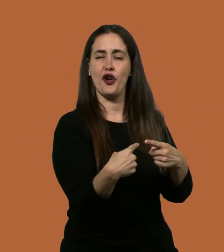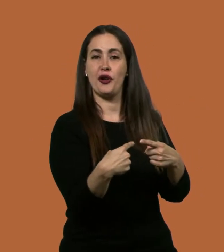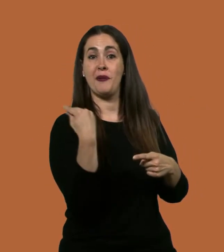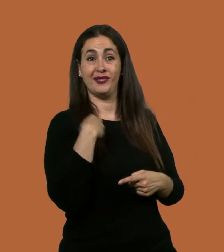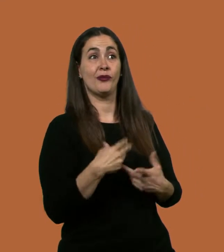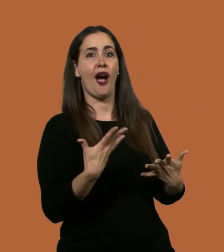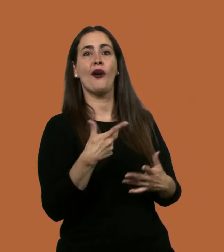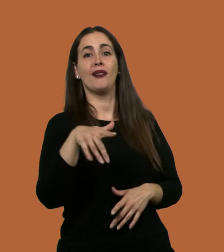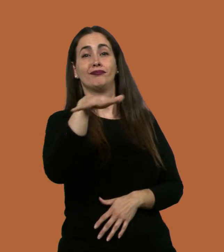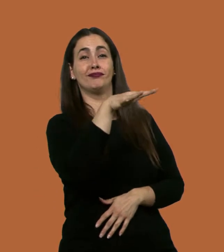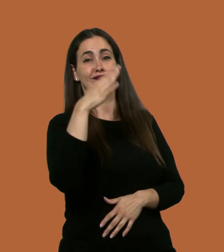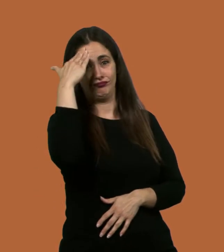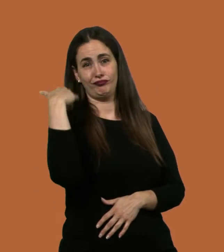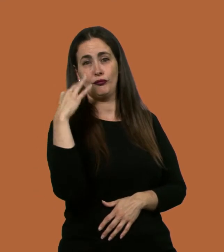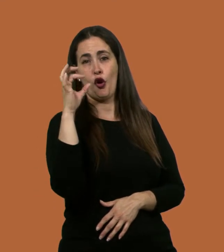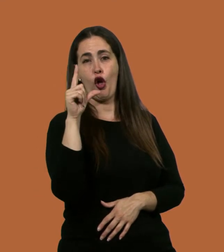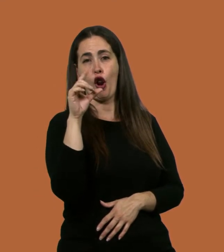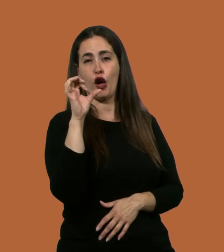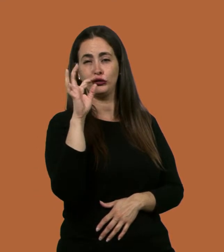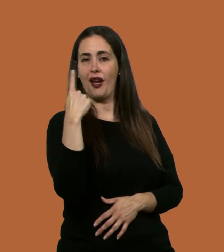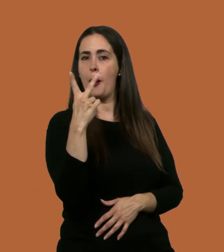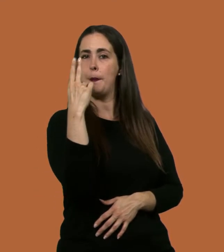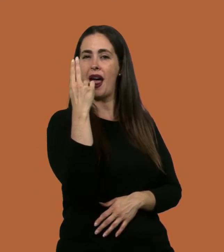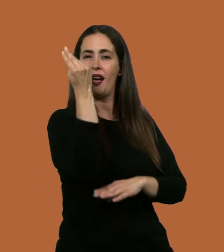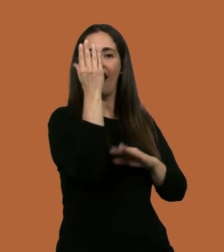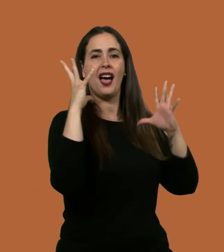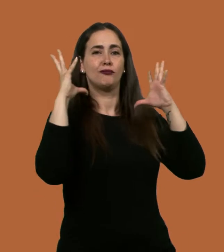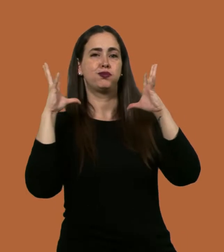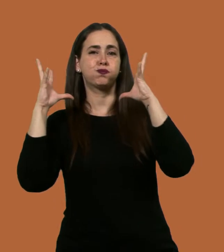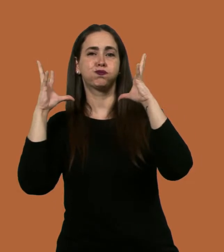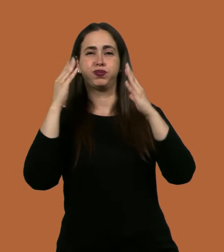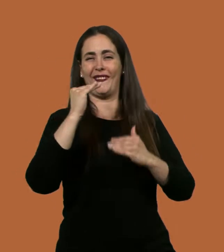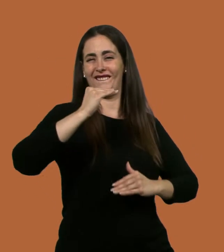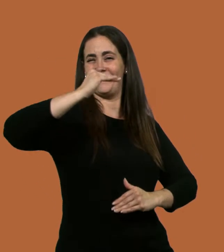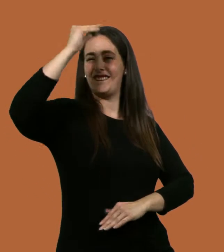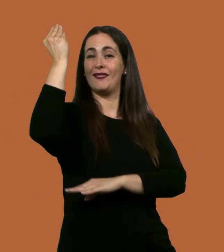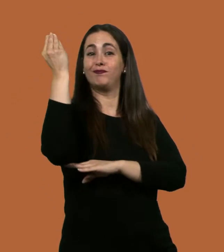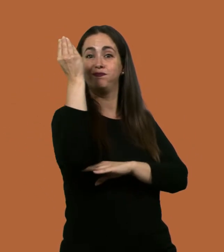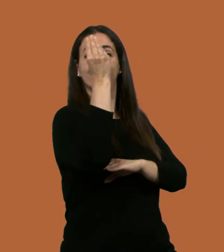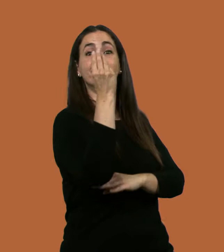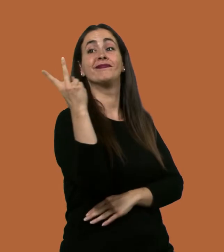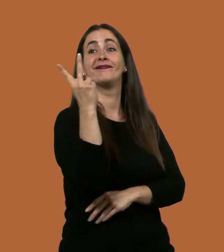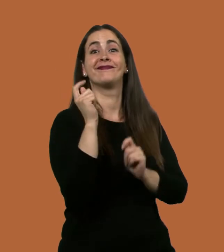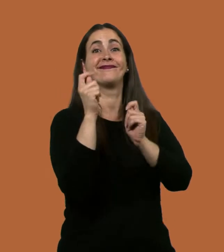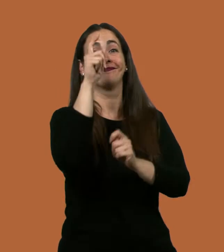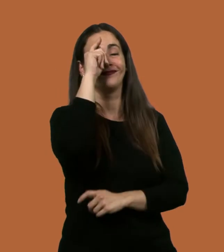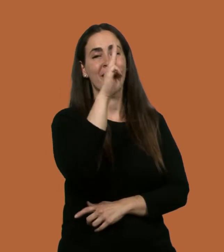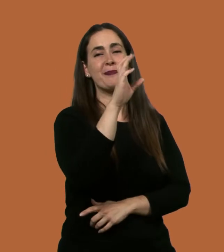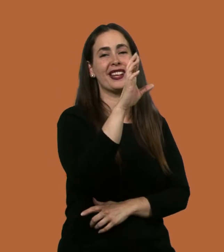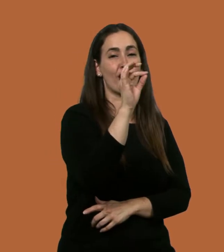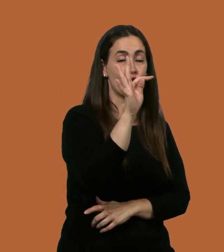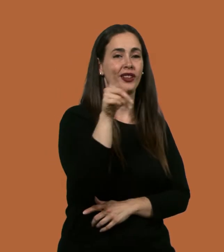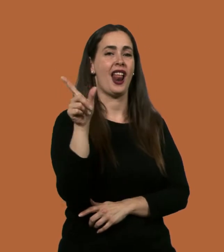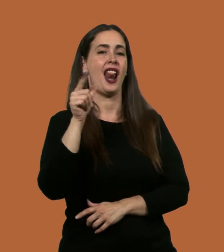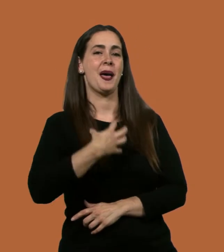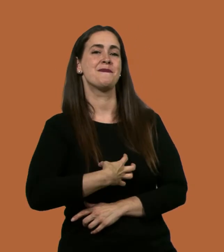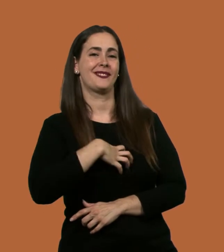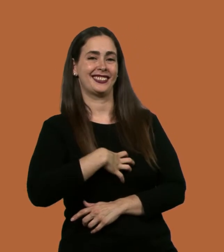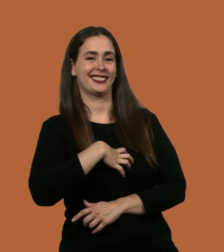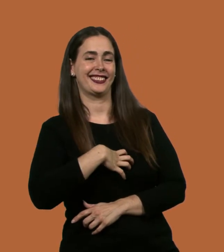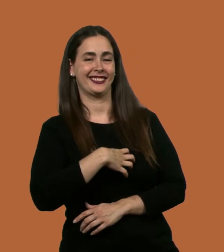a través de la parella de gegants del municipi: en Perot i la Mercè.